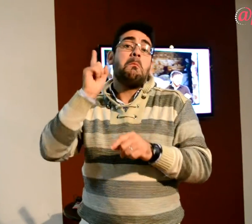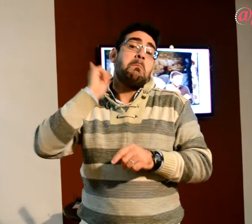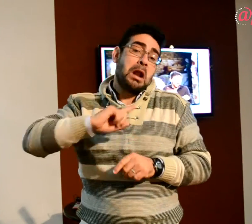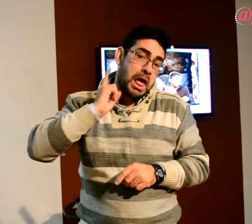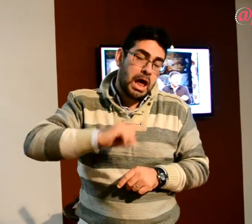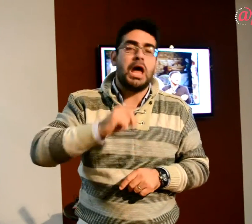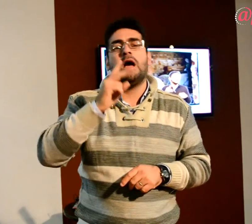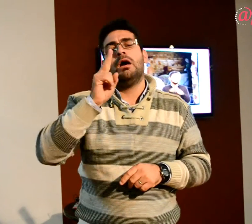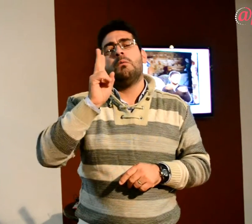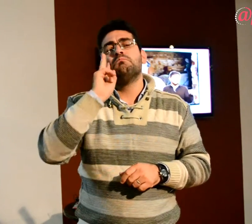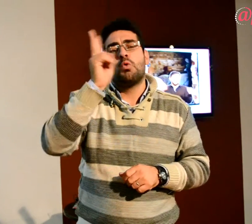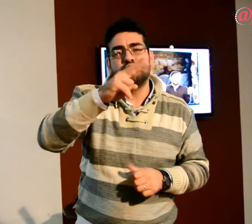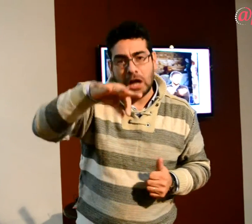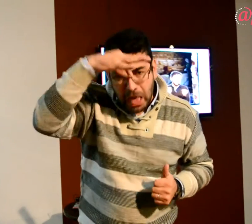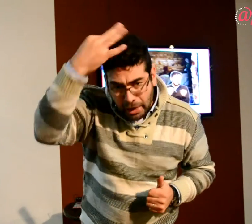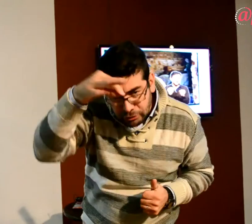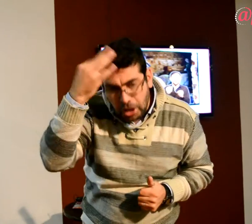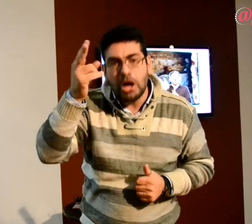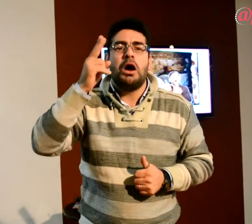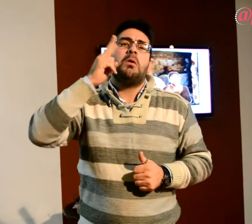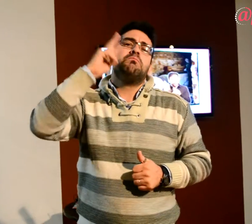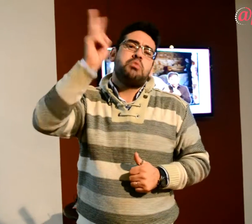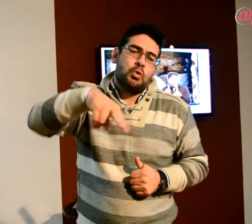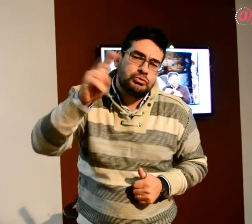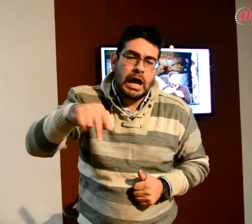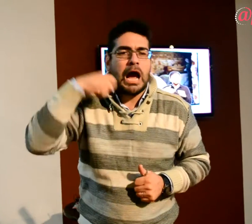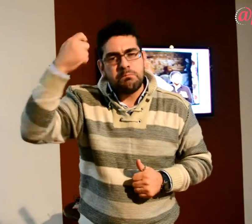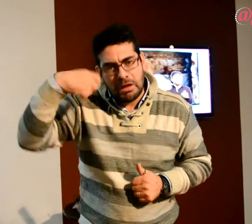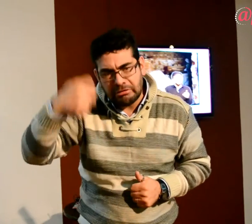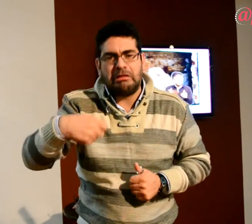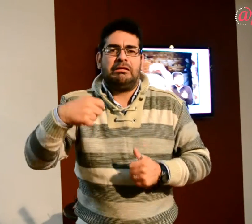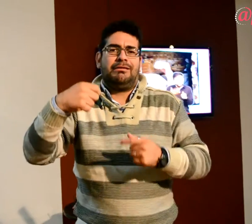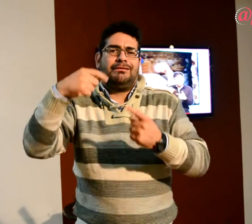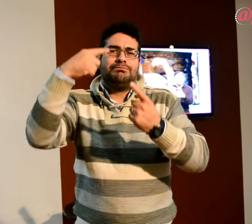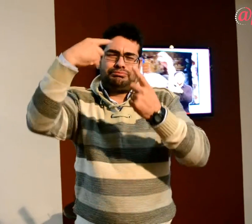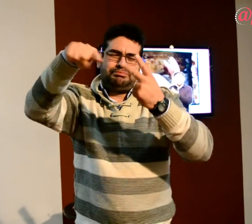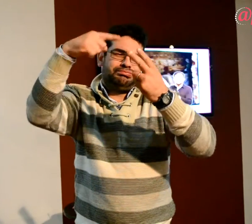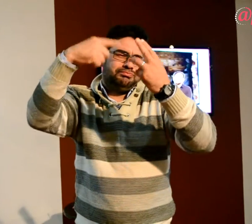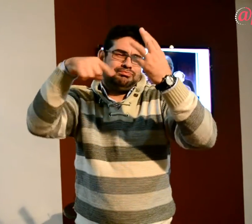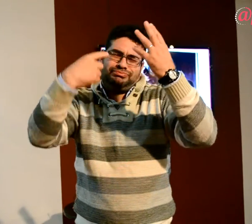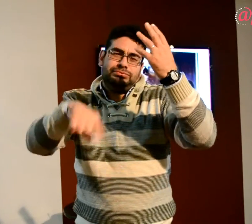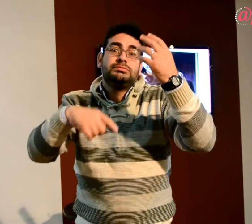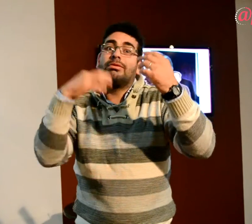Paraná, los museos, teatros, el museo de Ciencias Naturales y Antropológicas, los distintos lugares.